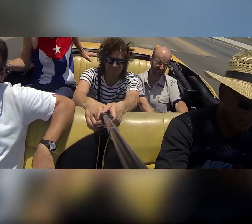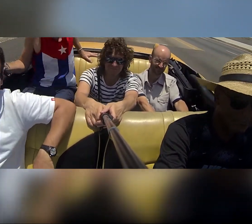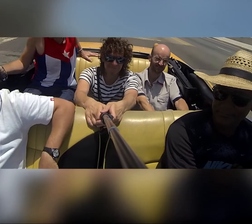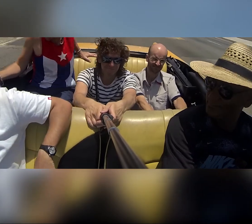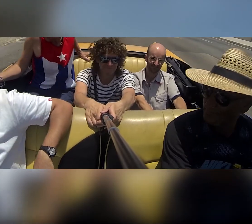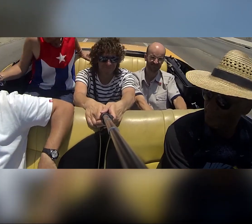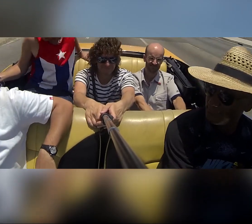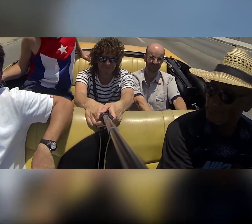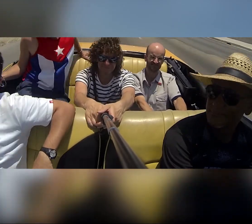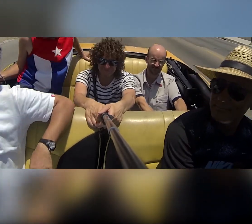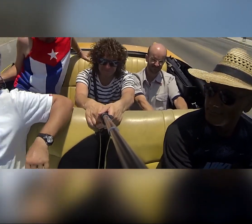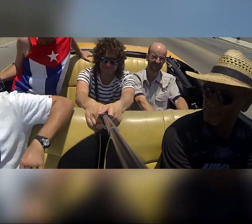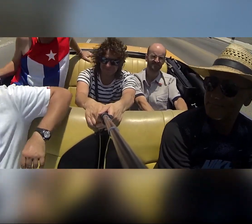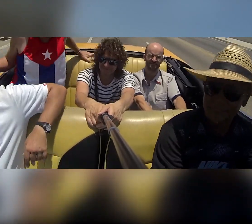Yo no quiero, fuera